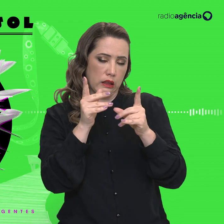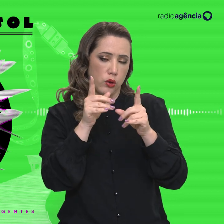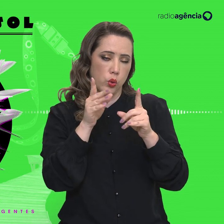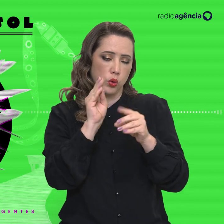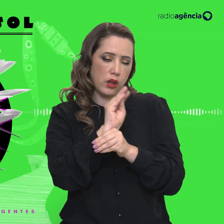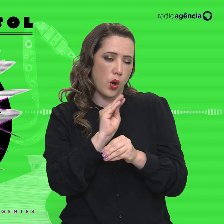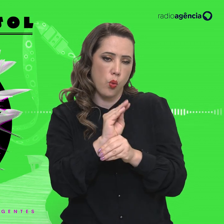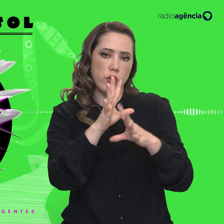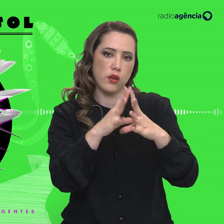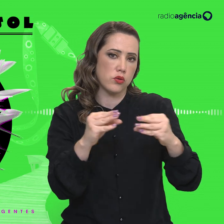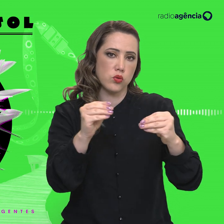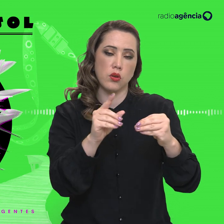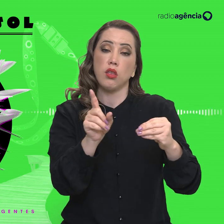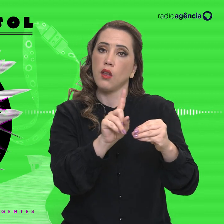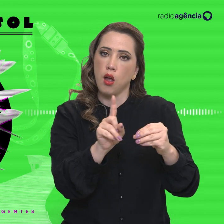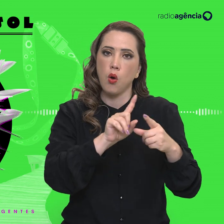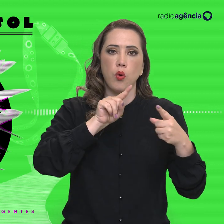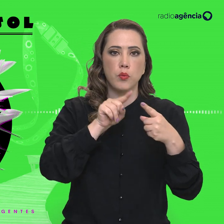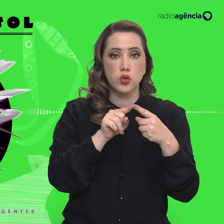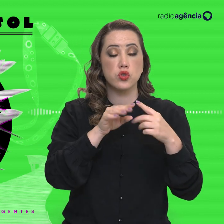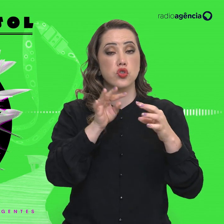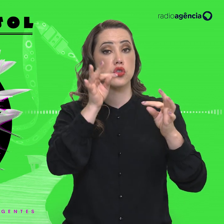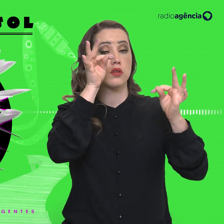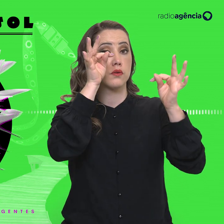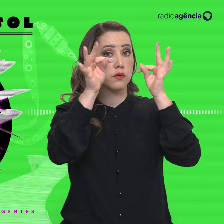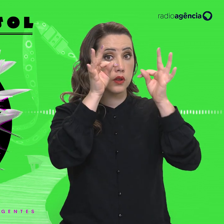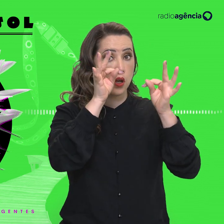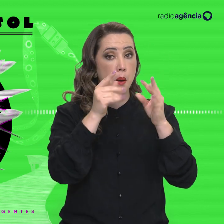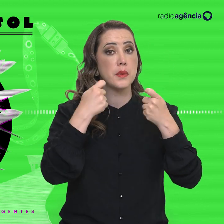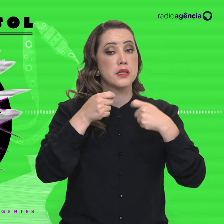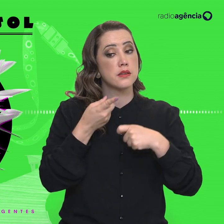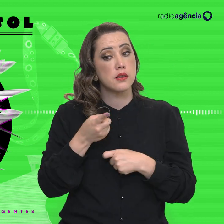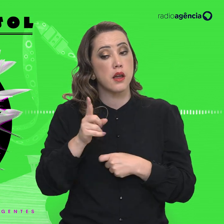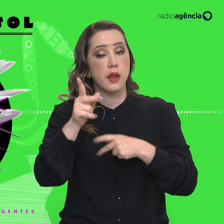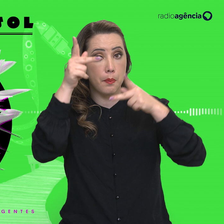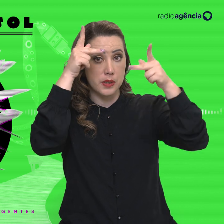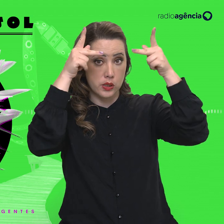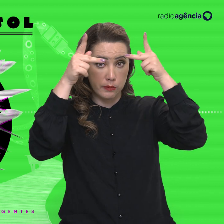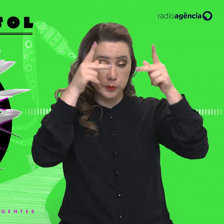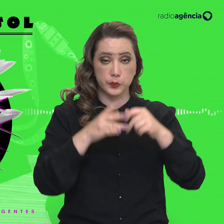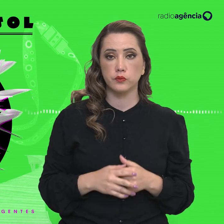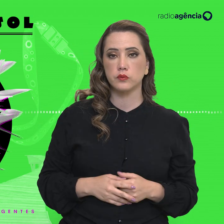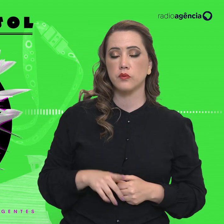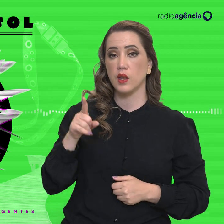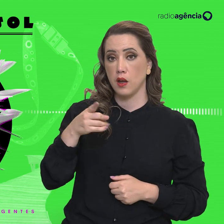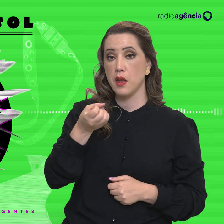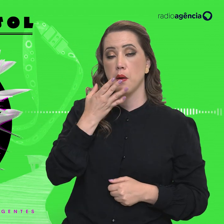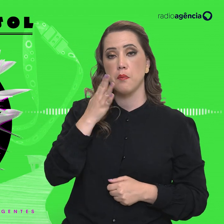portanto devem ser realizadas consultas com psiquiatras. [Internauta digitando] É muito bom saber que existem autistas na dublagem,